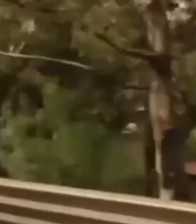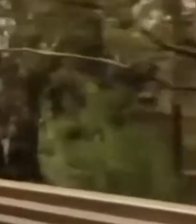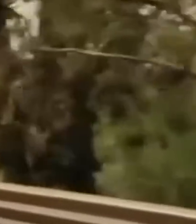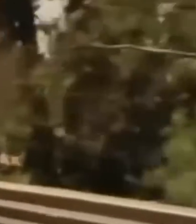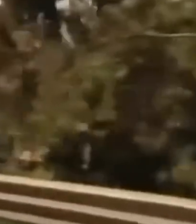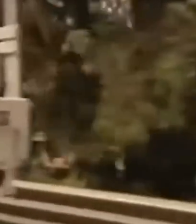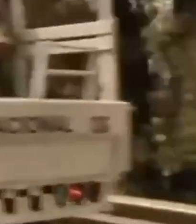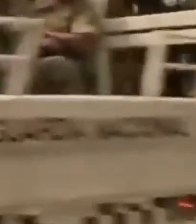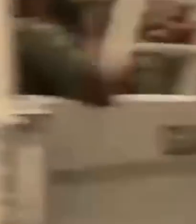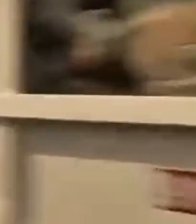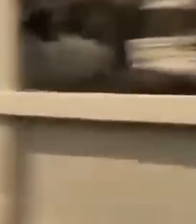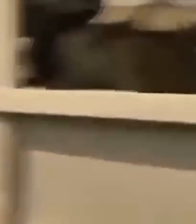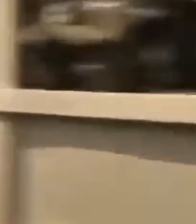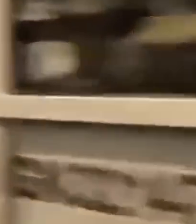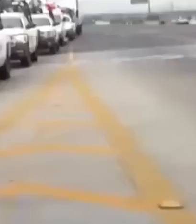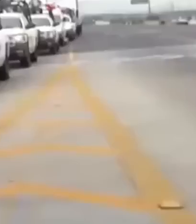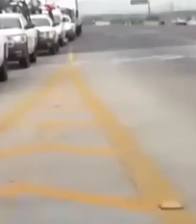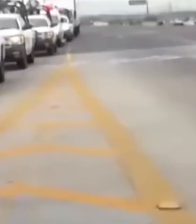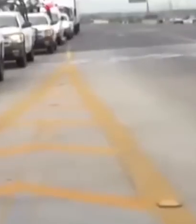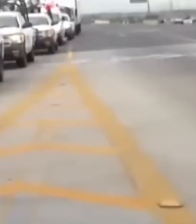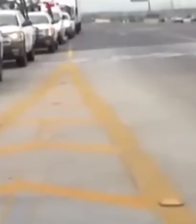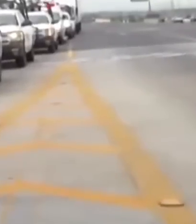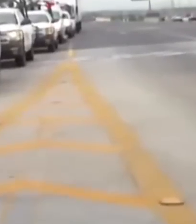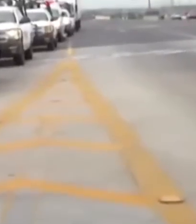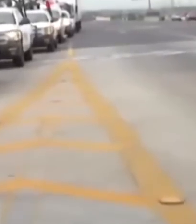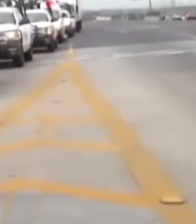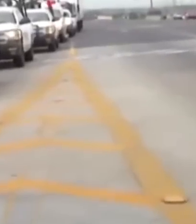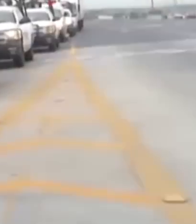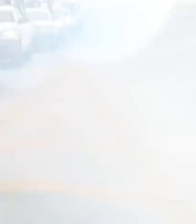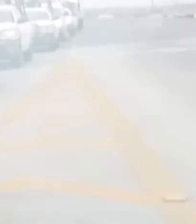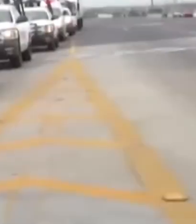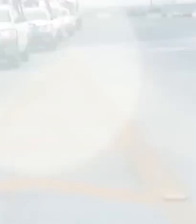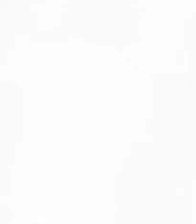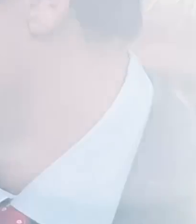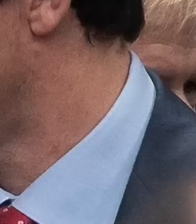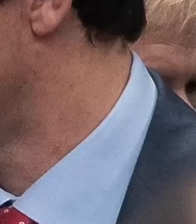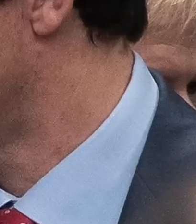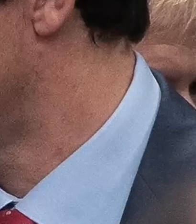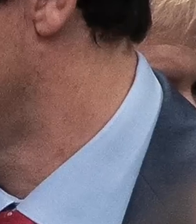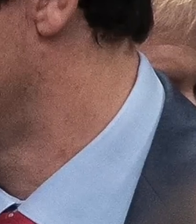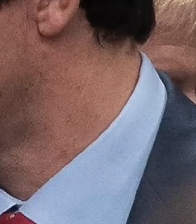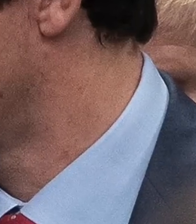dejando latente La amenaza de Trump y el ida y vuelta de la casa blanca con el gobierno